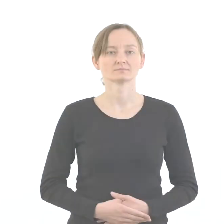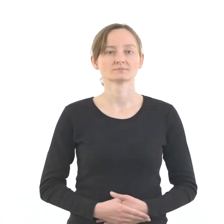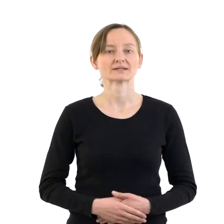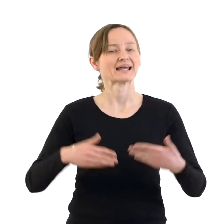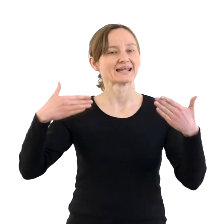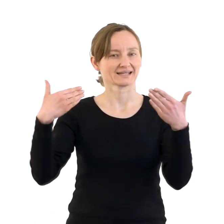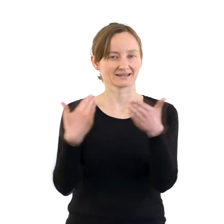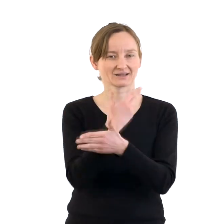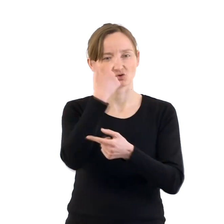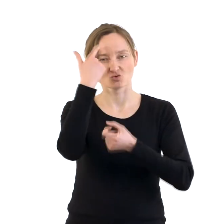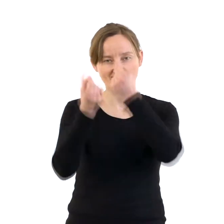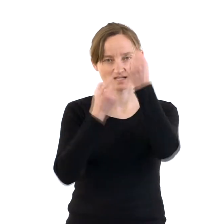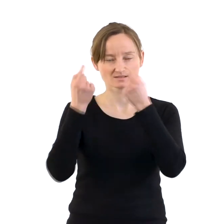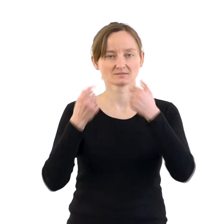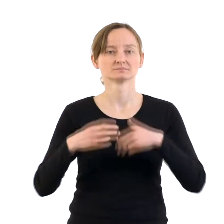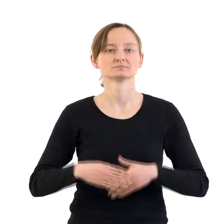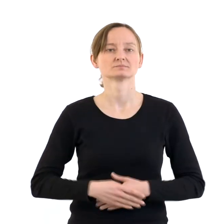Innowacja